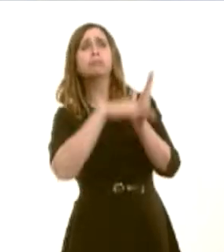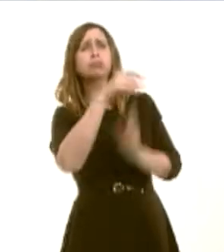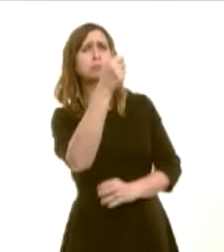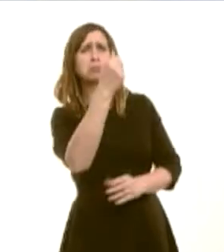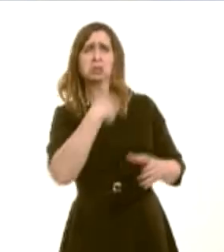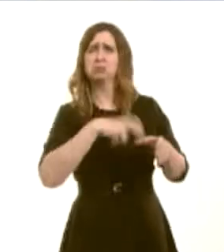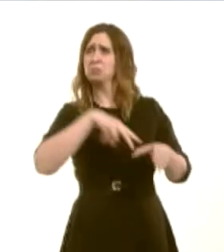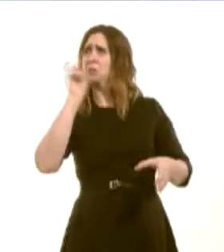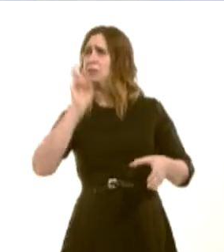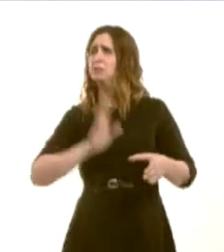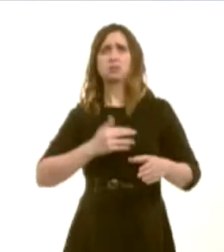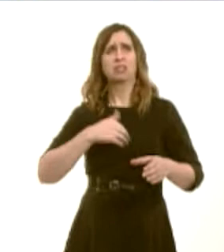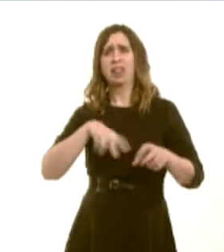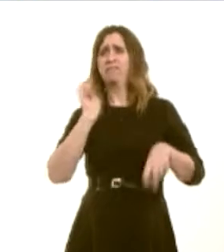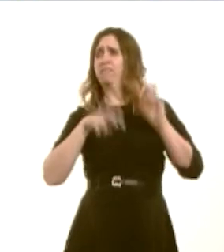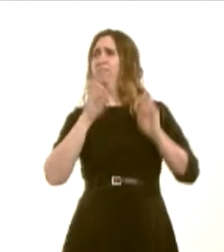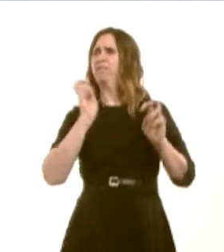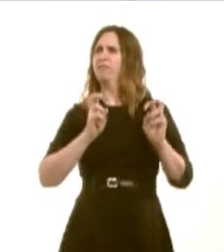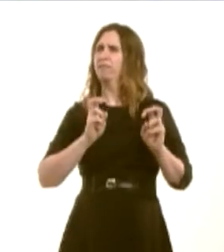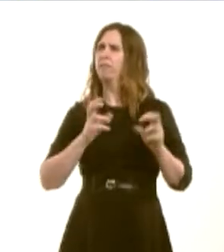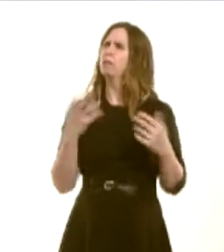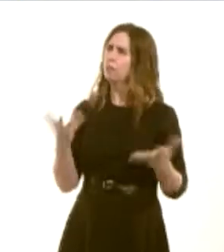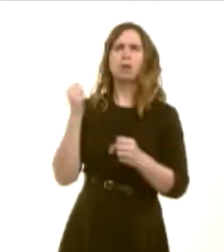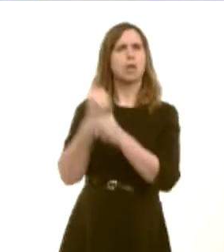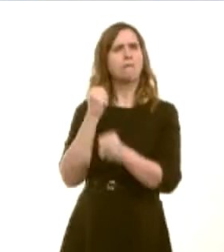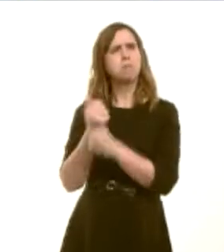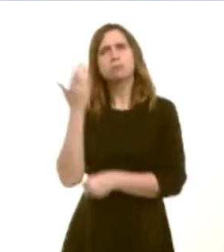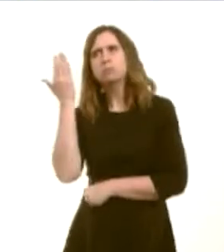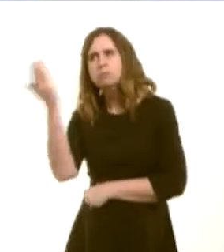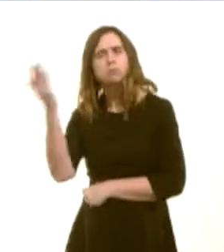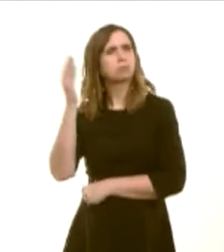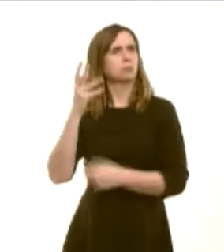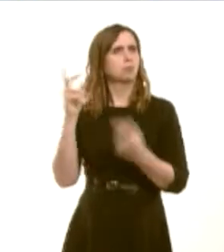Felly, pa gamau maeír Llywodraeth yn eu cymryd i sicrhau bod meddygon nid yn unig yn cael